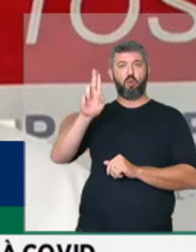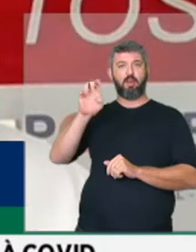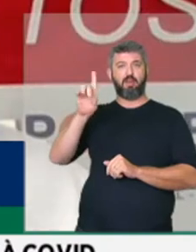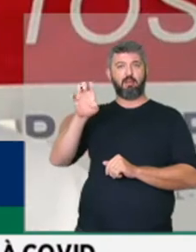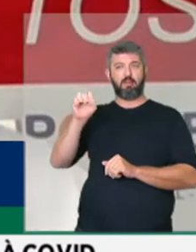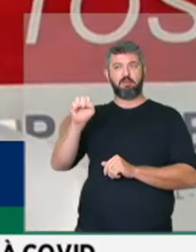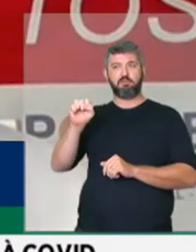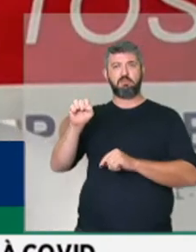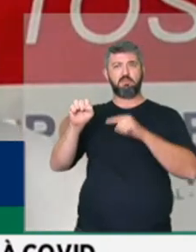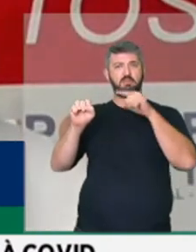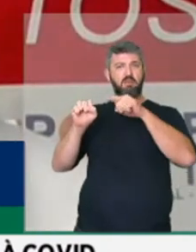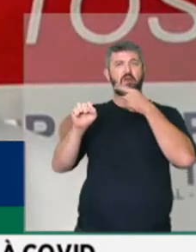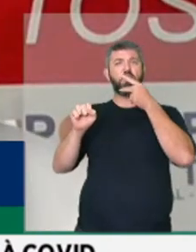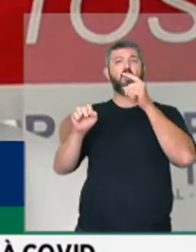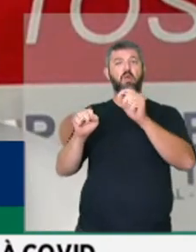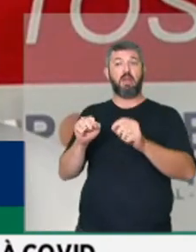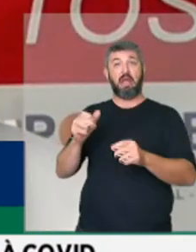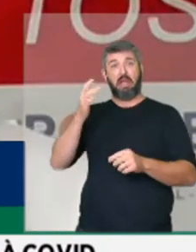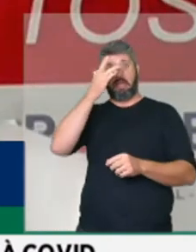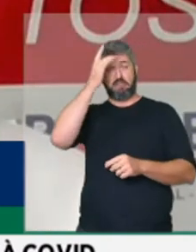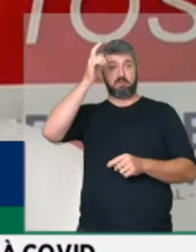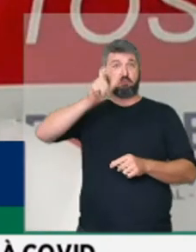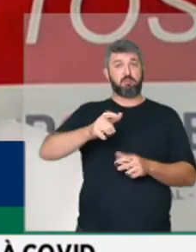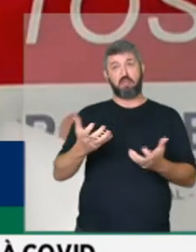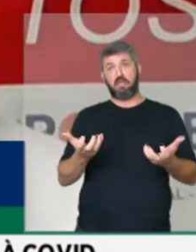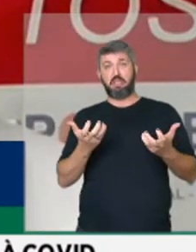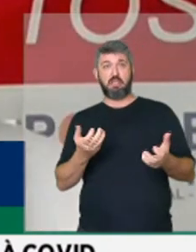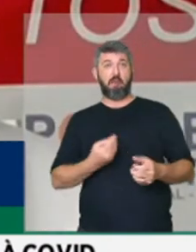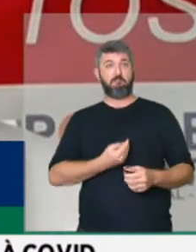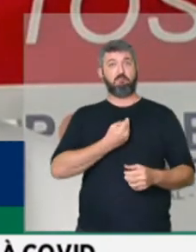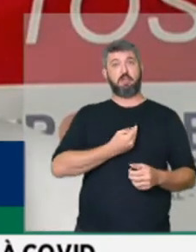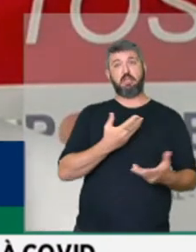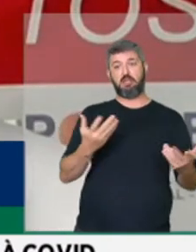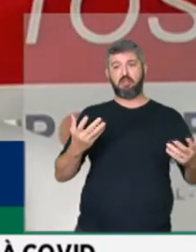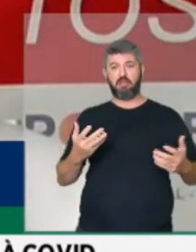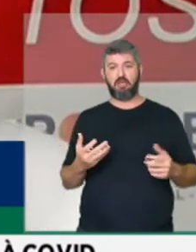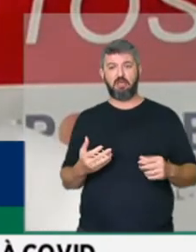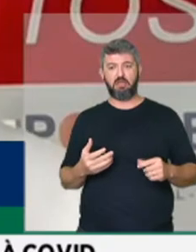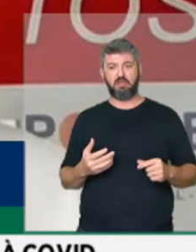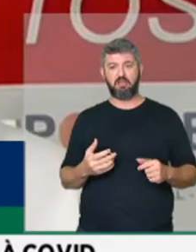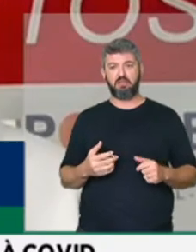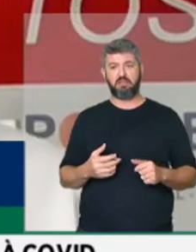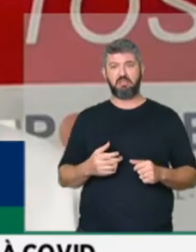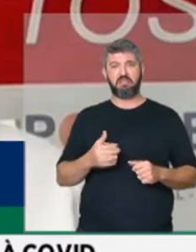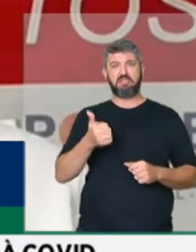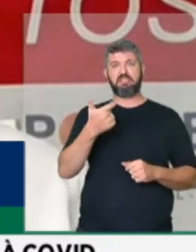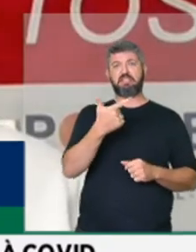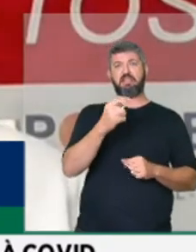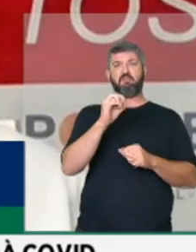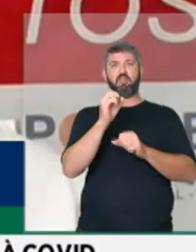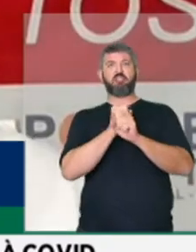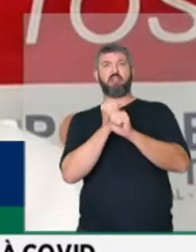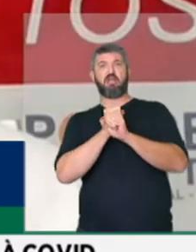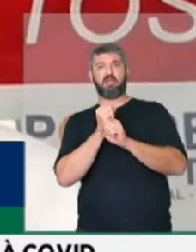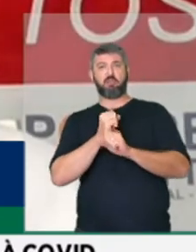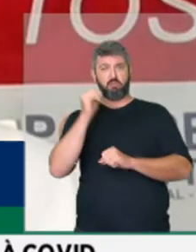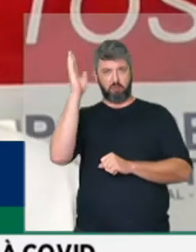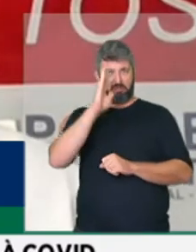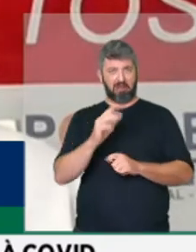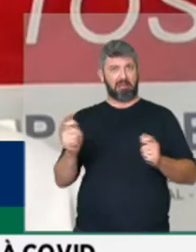VIVEM POR TODO ESSE TEMPO. DESMERECENDO, DESFAZENDO... AS PESSOAS O CIDADÃO, A CIDADÃ POR SUA LONGEVIDADE... DIZENDO